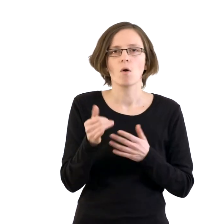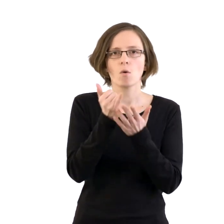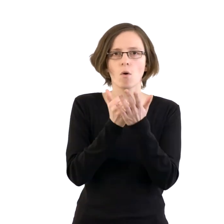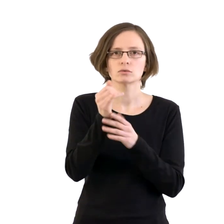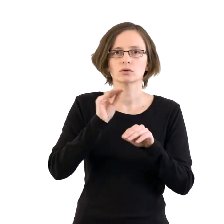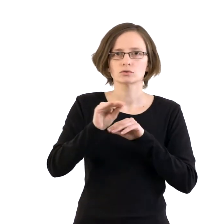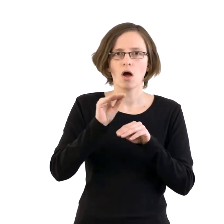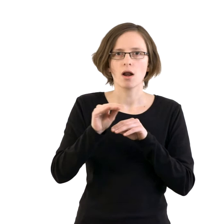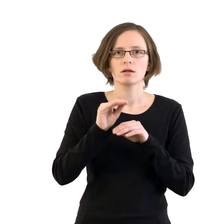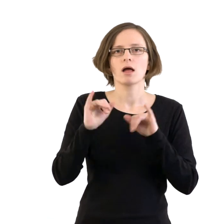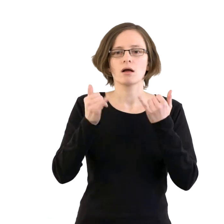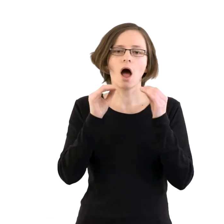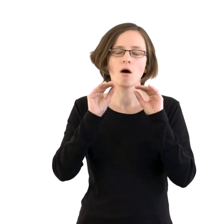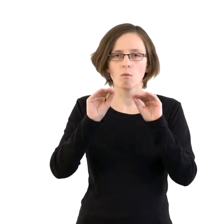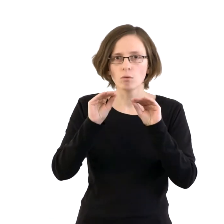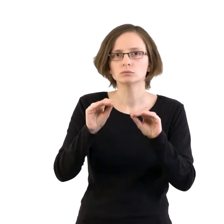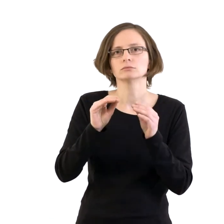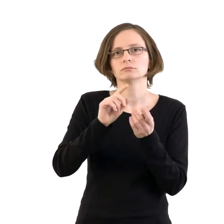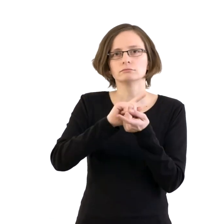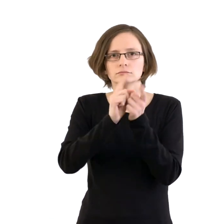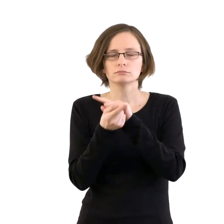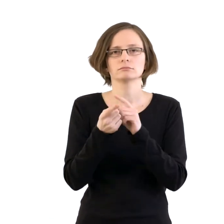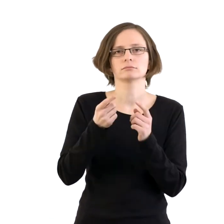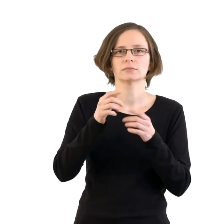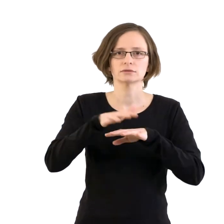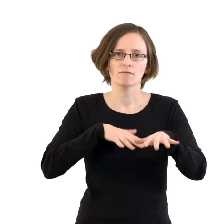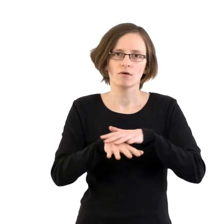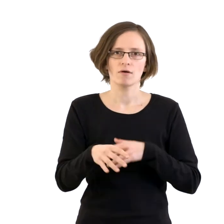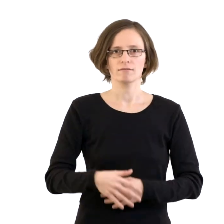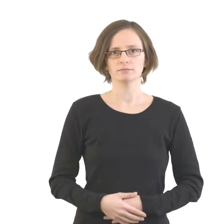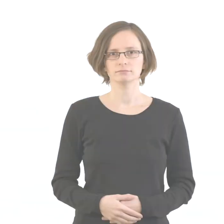kursy i szkolenia dotyczące przekwalifikowania zawodowego.